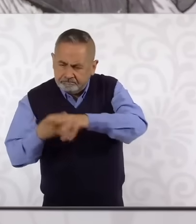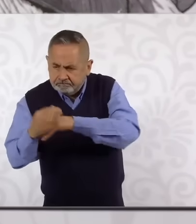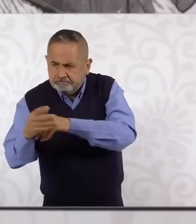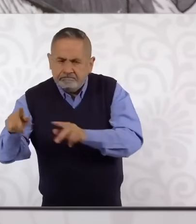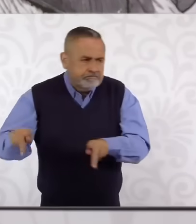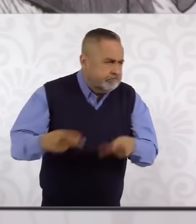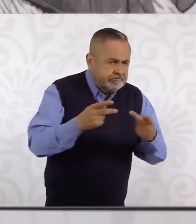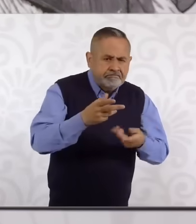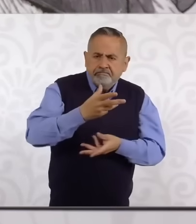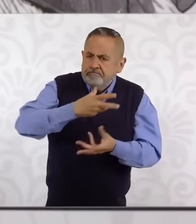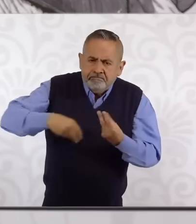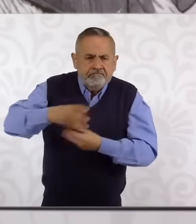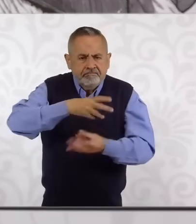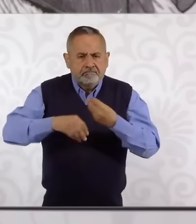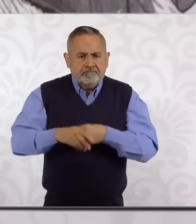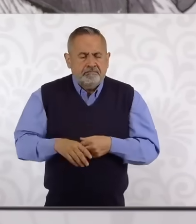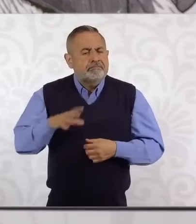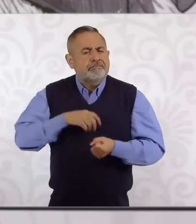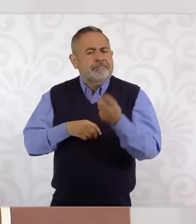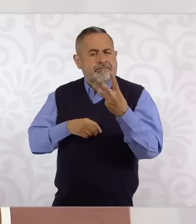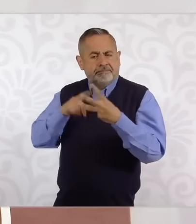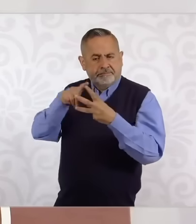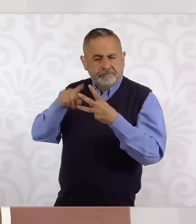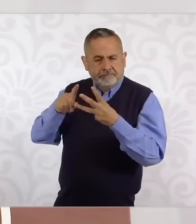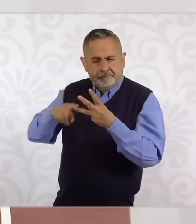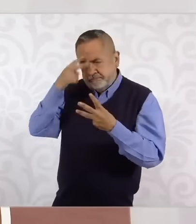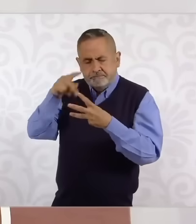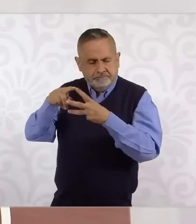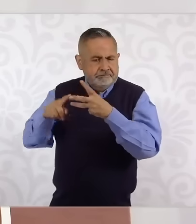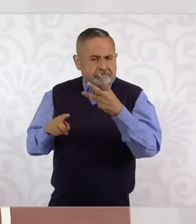Hay dos tipos de, bueno, hay tres tipos de productores en México. Los pequeños